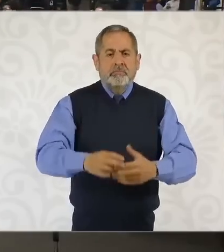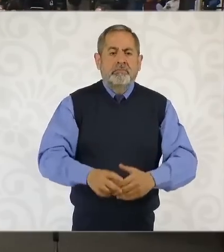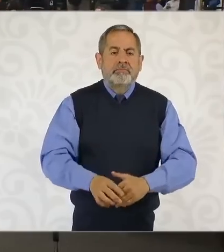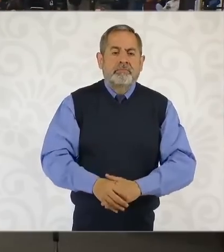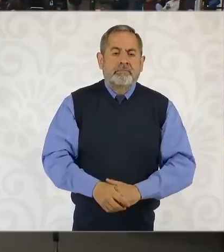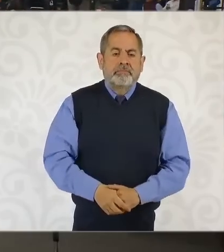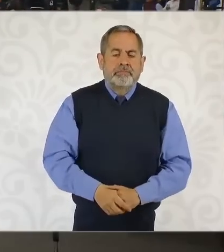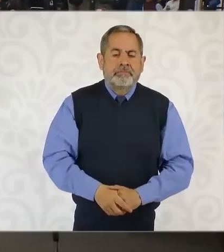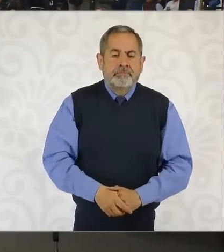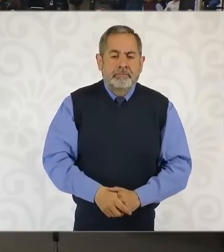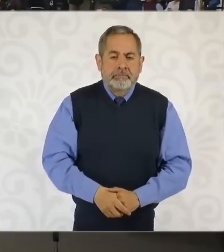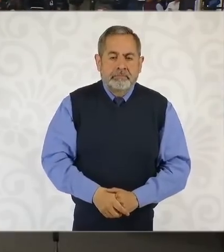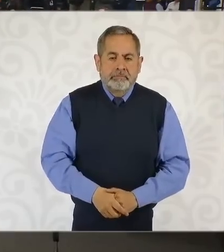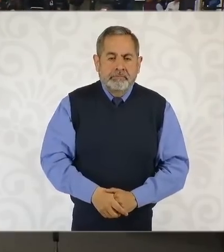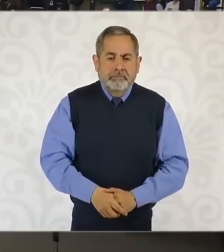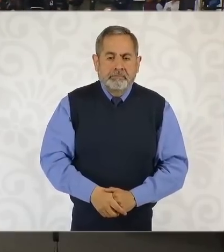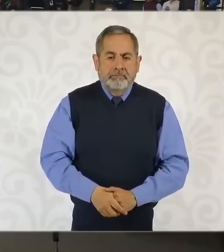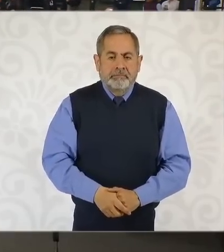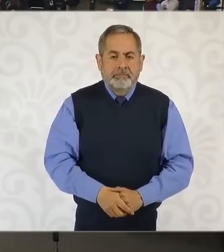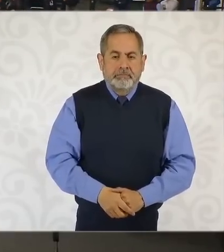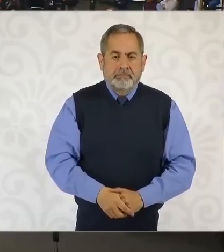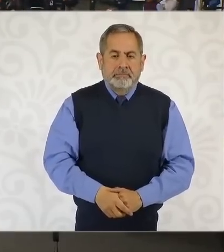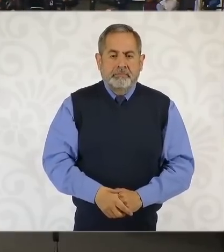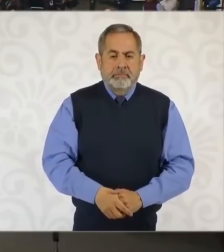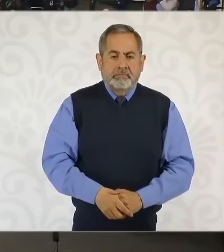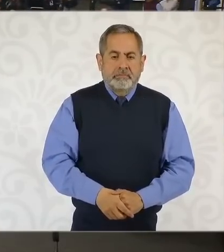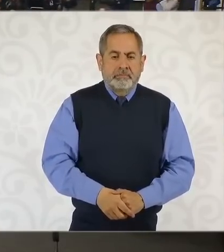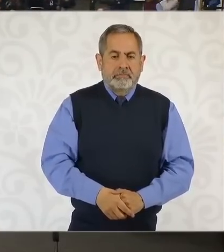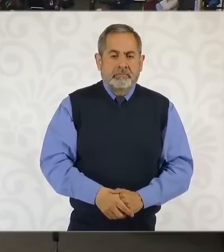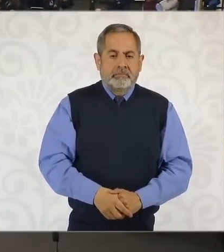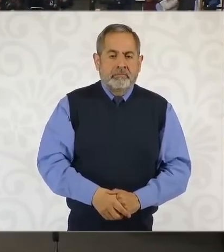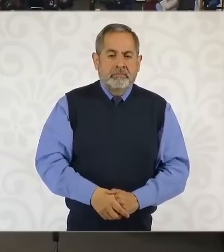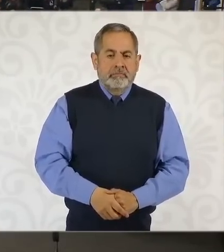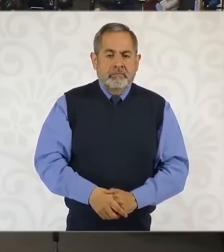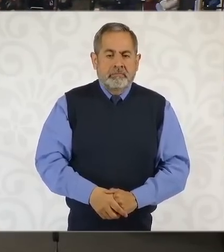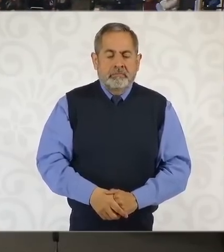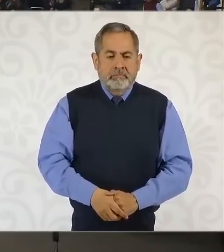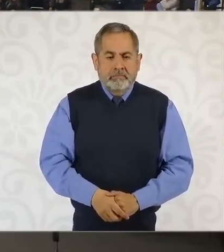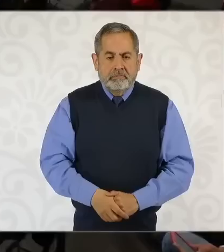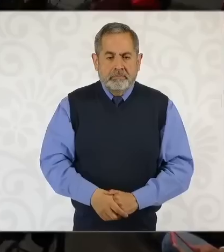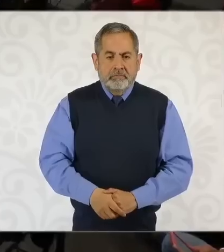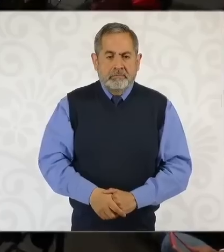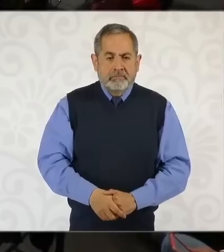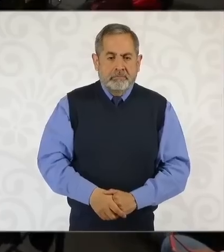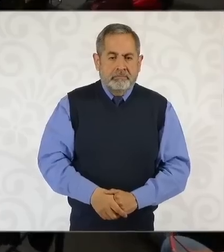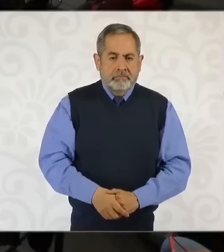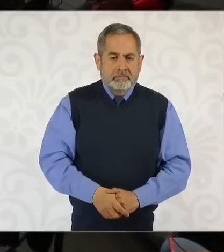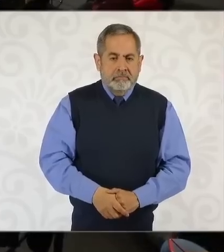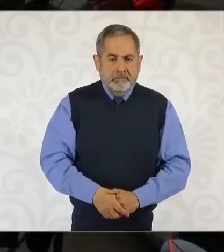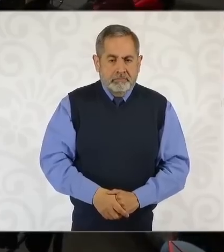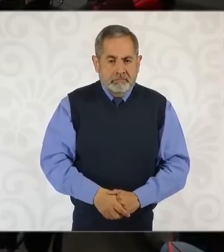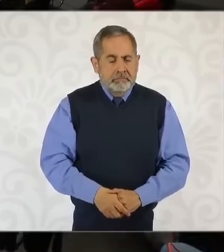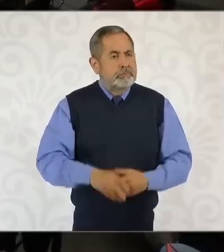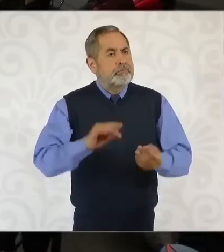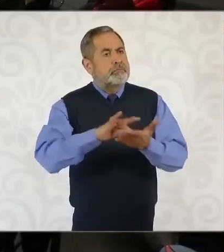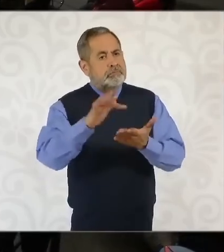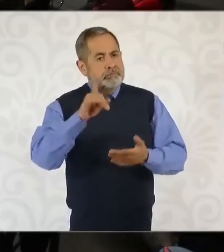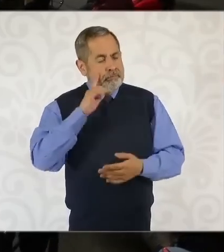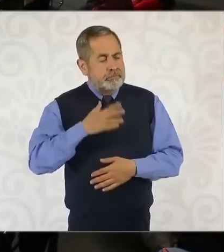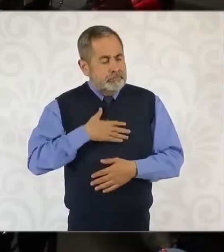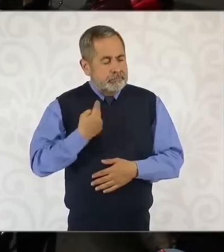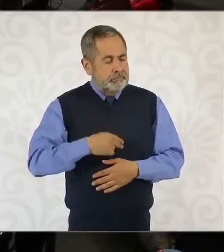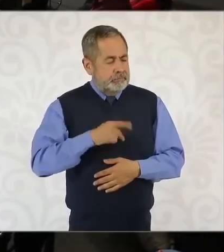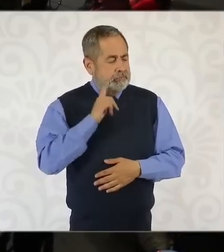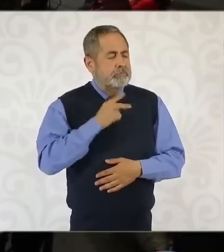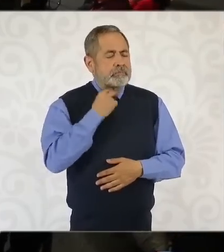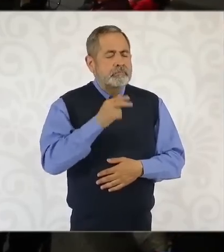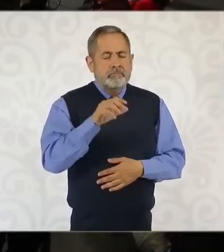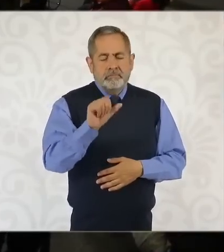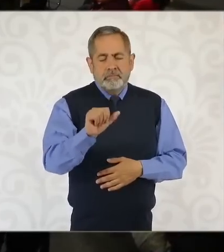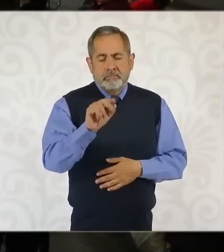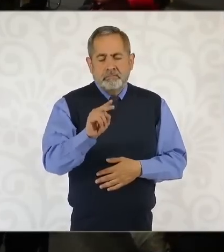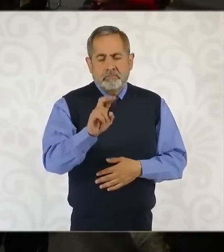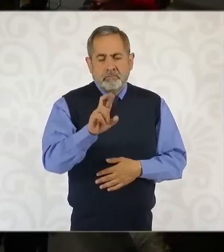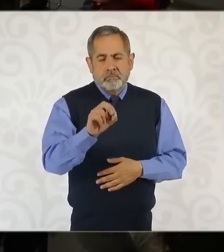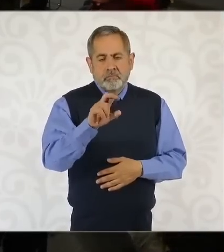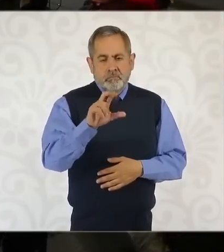Aquí muchas gracias presidente Aurora castillejos canal 14 y también al voz radio preguntarle